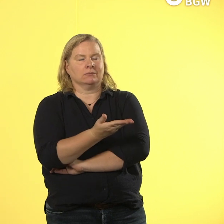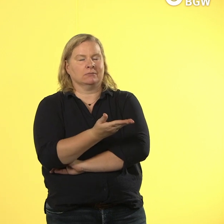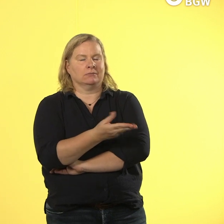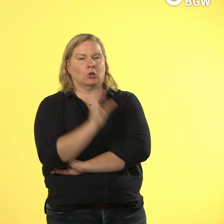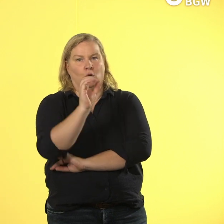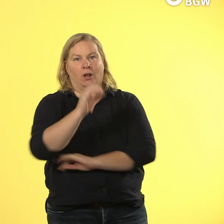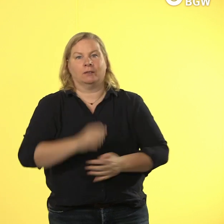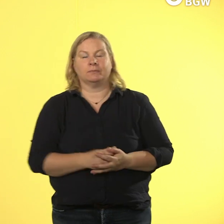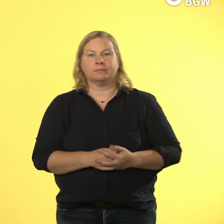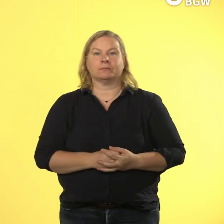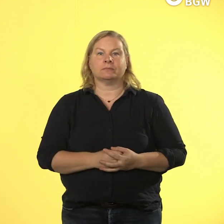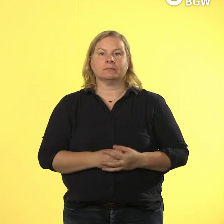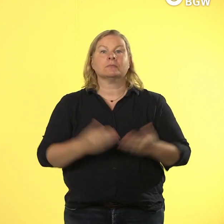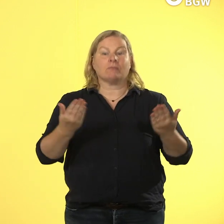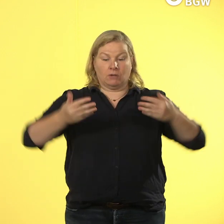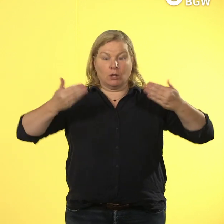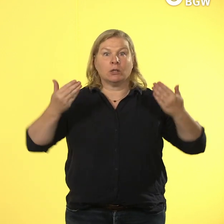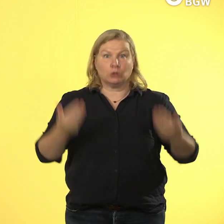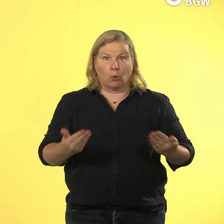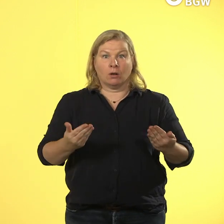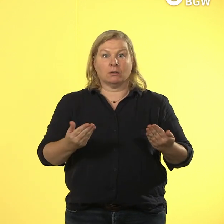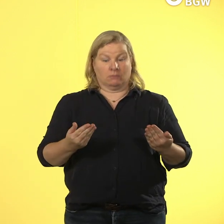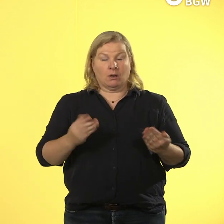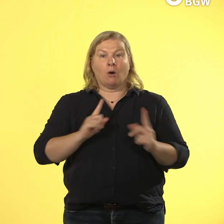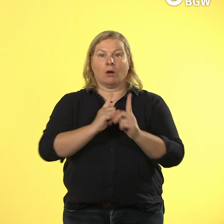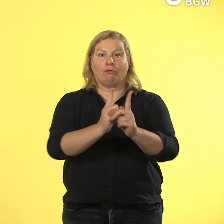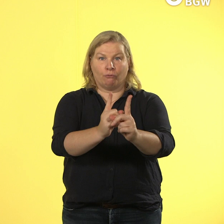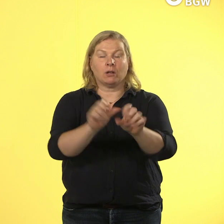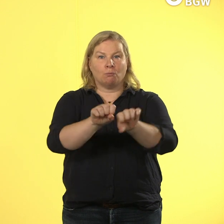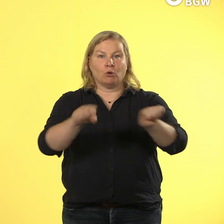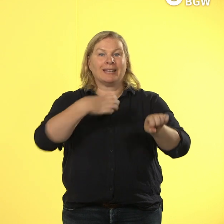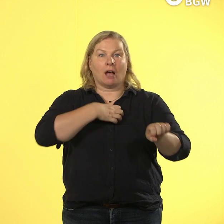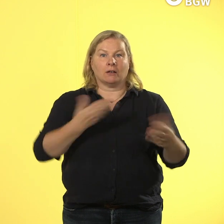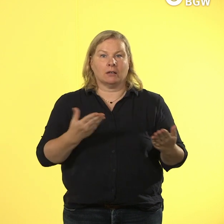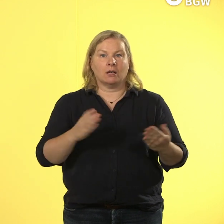dieser hohe Stresshormon- Spiegel führt dazu, dass Entzündungswerte höher werden. Es kommt zu Langzeitkranken.